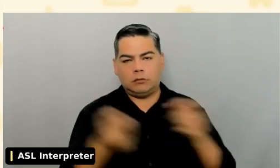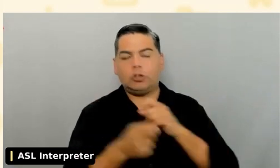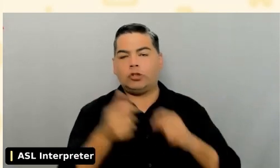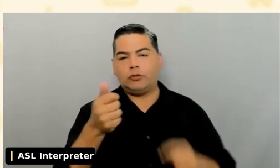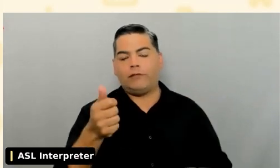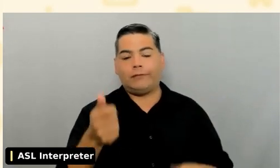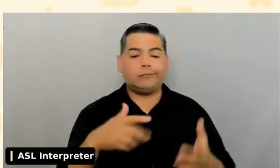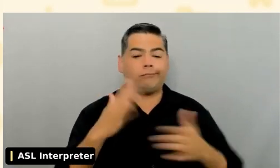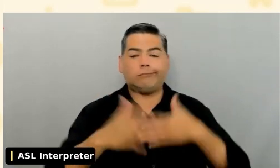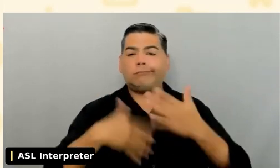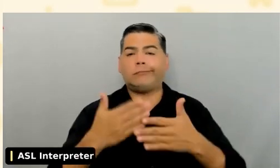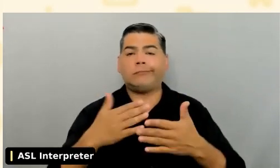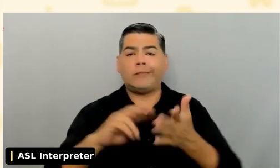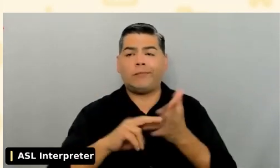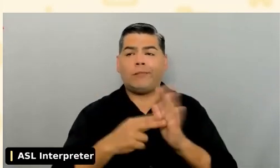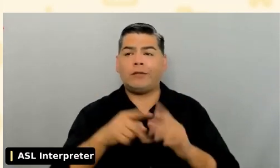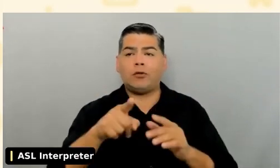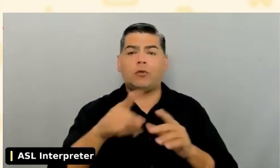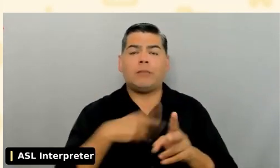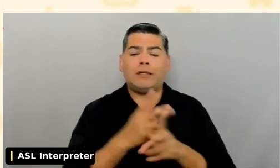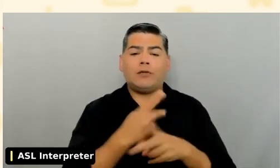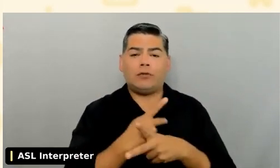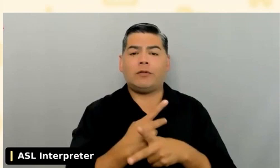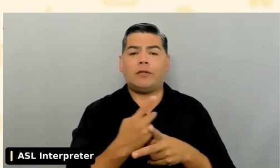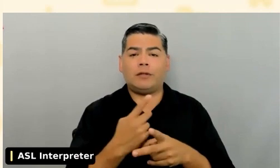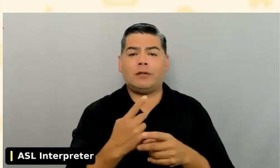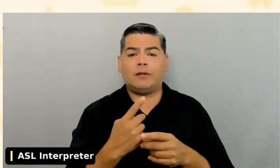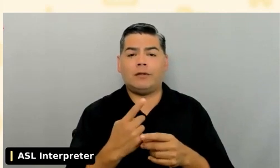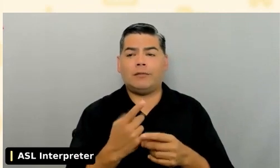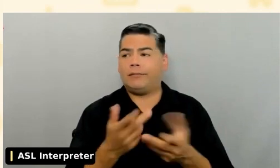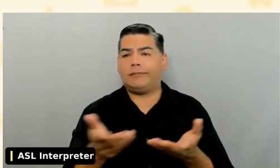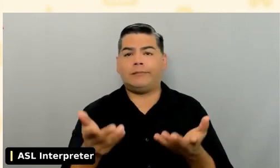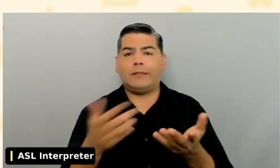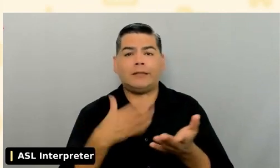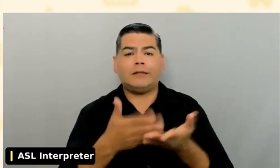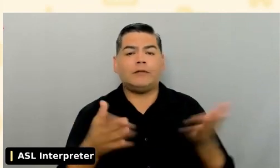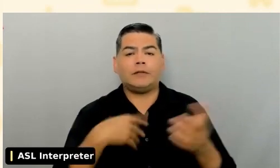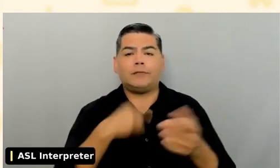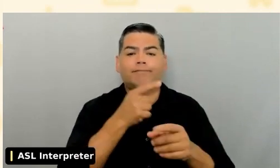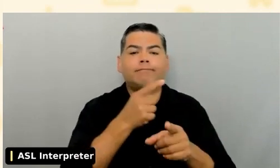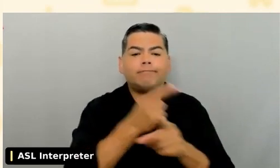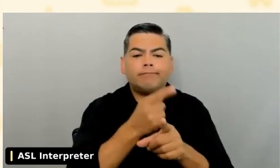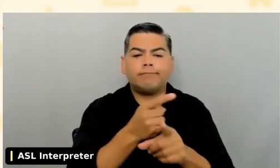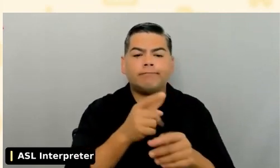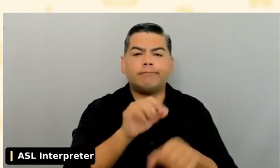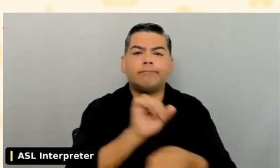y eso significa que podrías estar produciendo errores insertando palabras groseras allí, en lugar de algo que